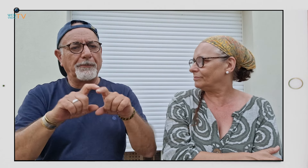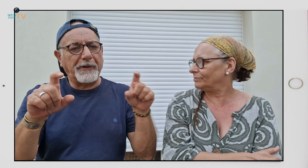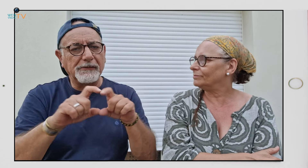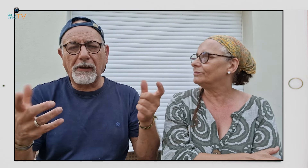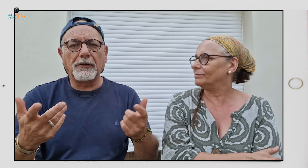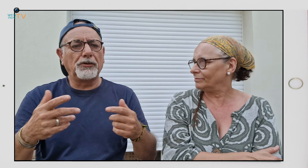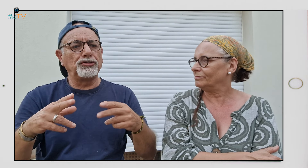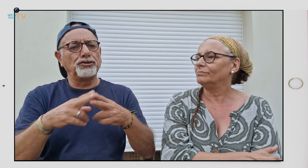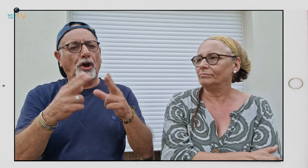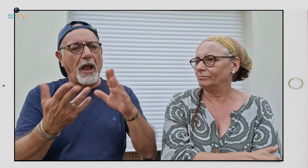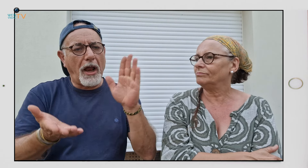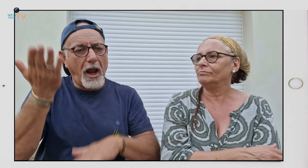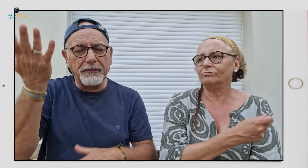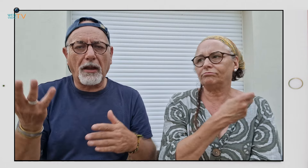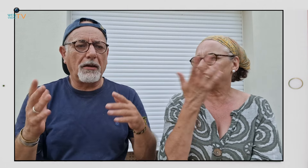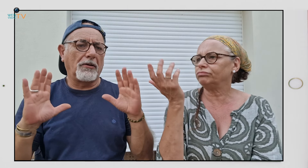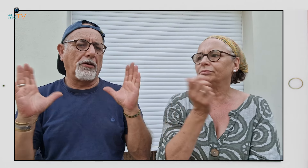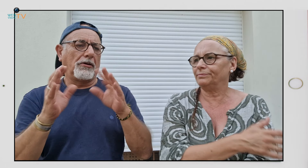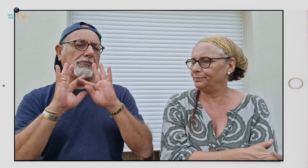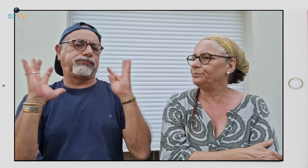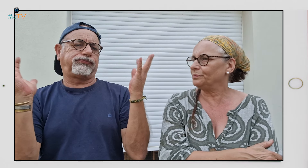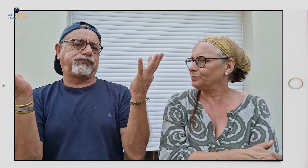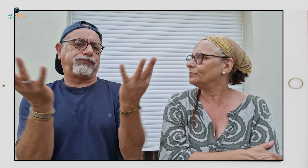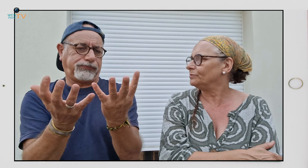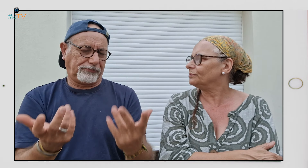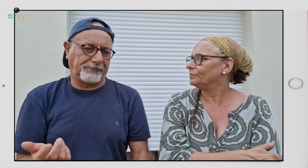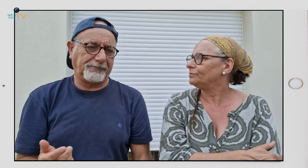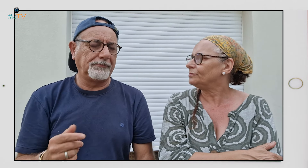empresarios, personas de la alta sociedad, etc.